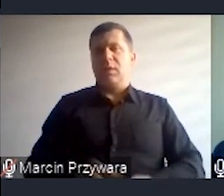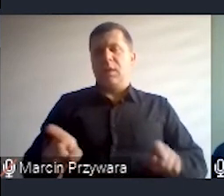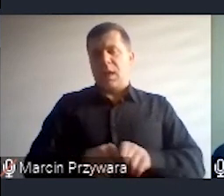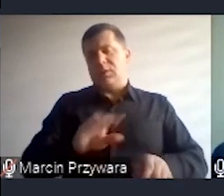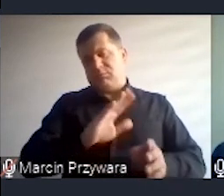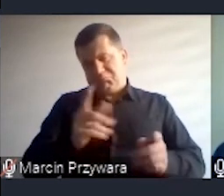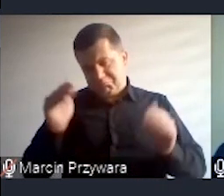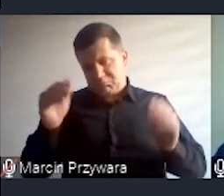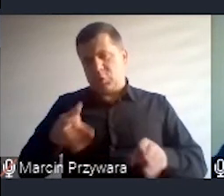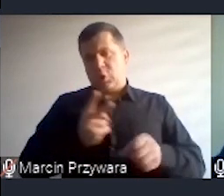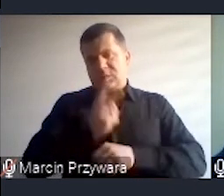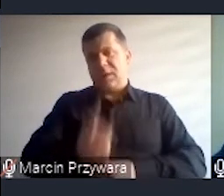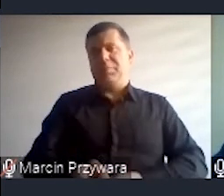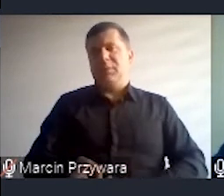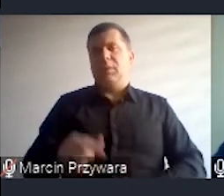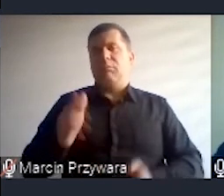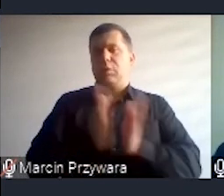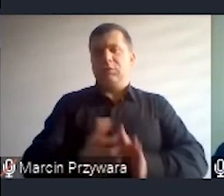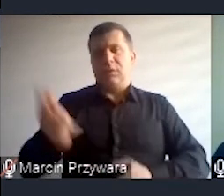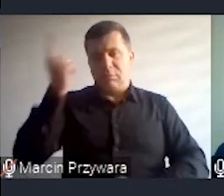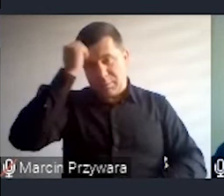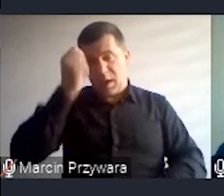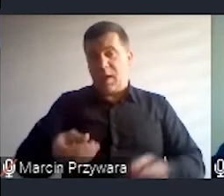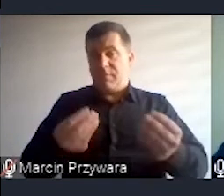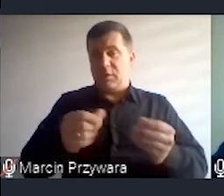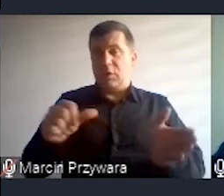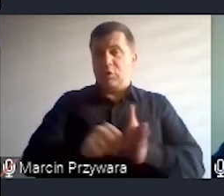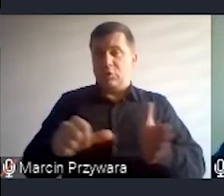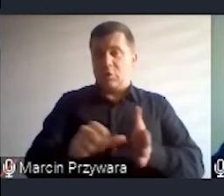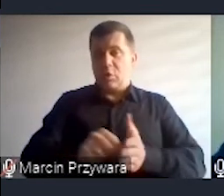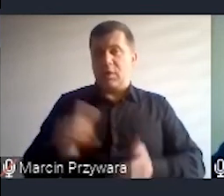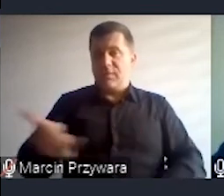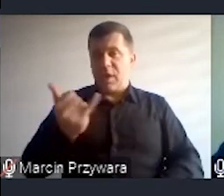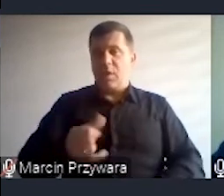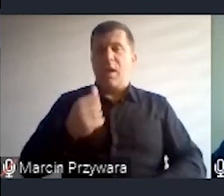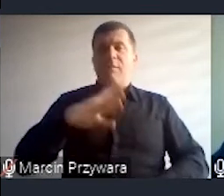No i proszę pamiętać, jeżeli chodzi o finansowanie środków trwałych i wartości niematerialnych